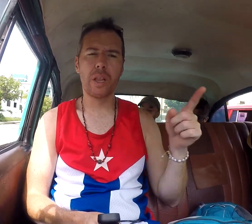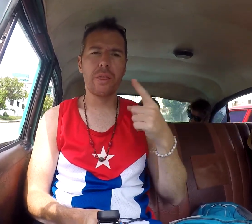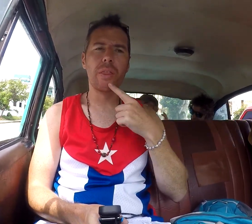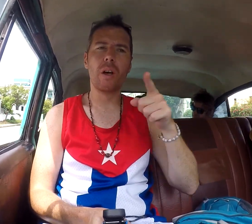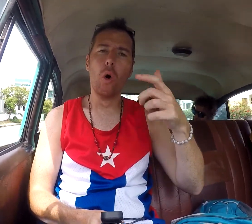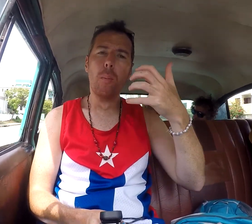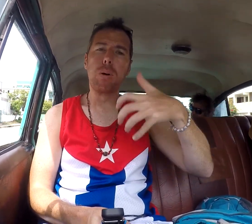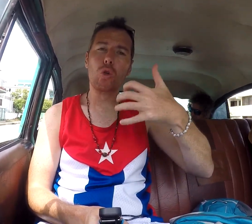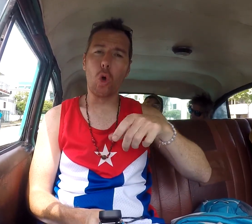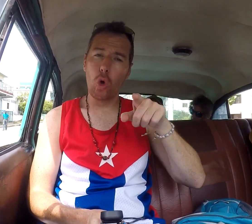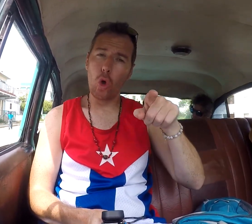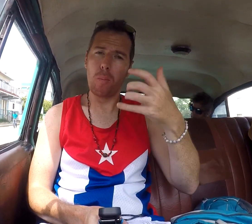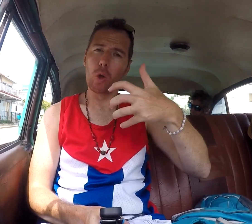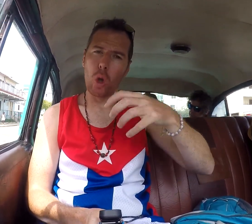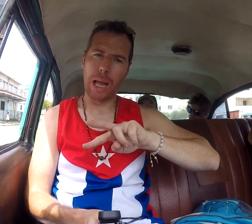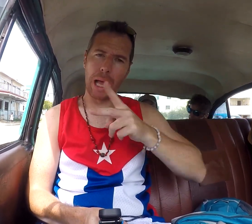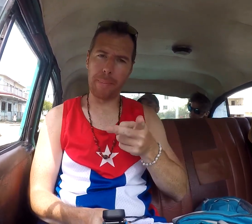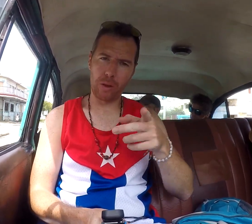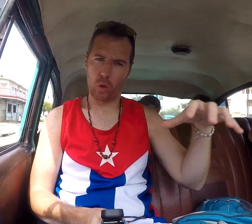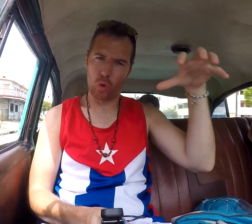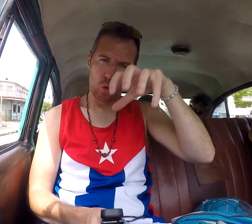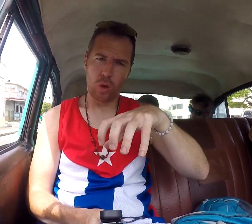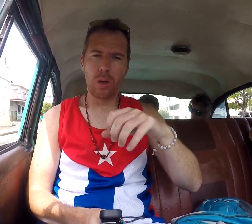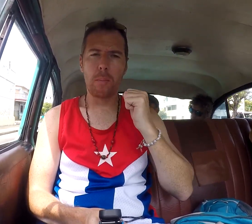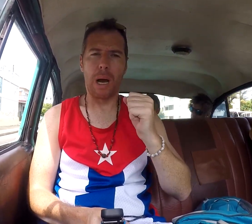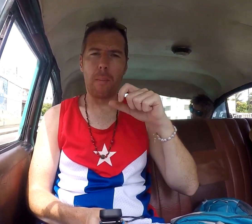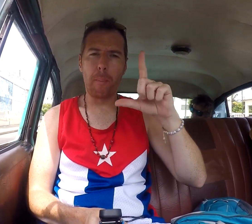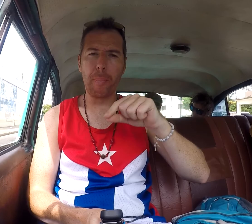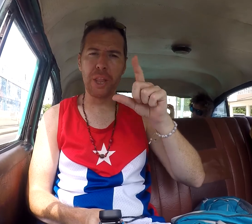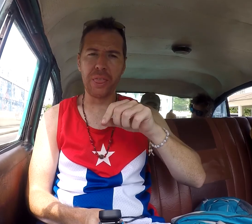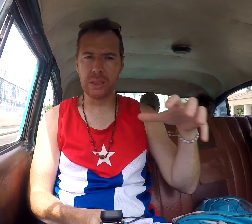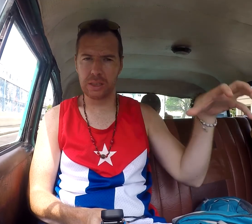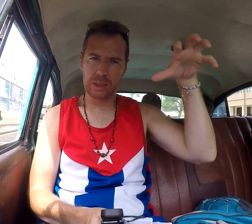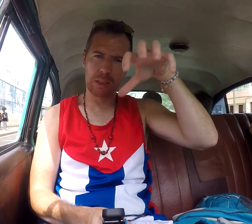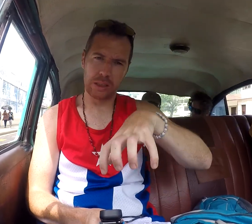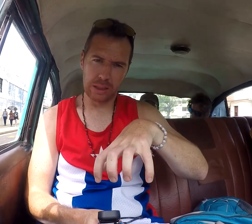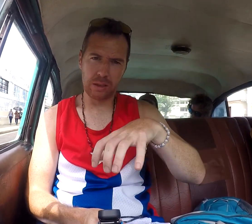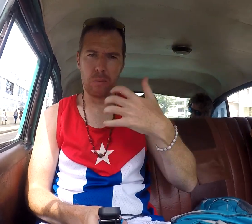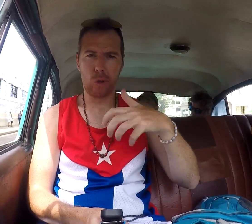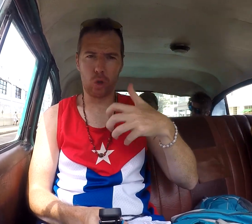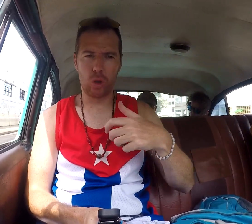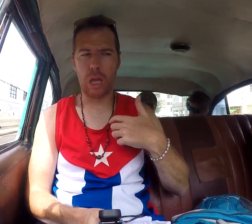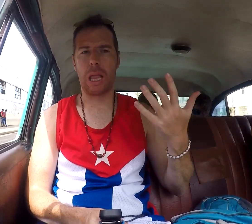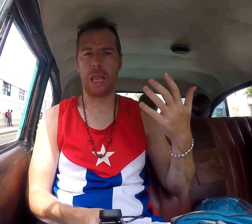Dijo que el motor fue sustituido por uno de un Mercedes